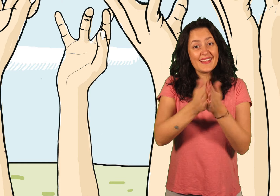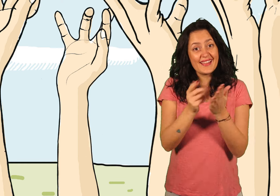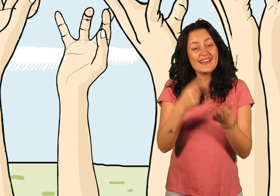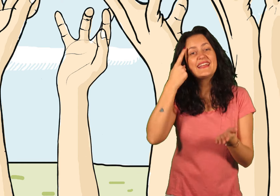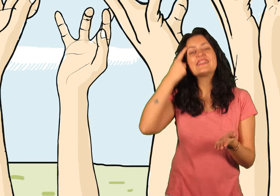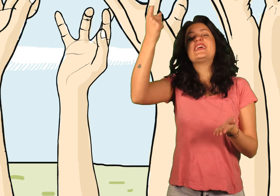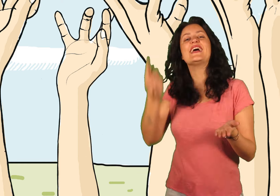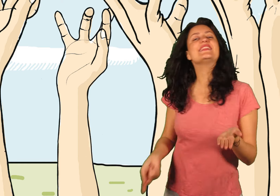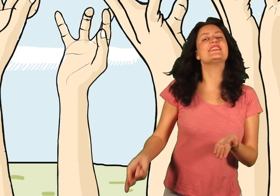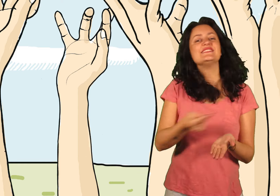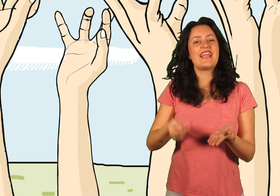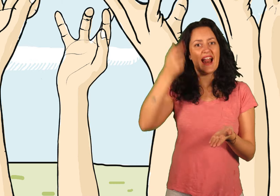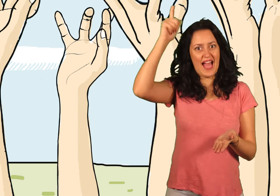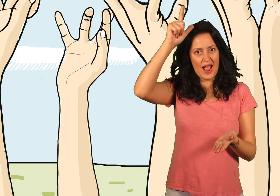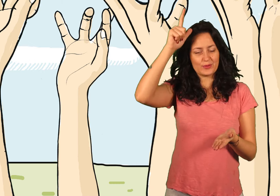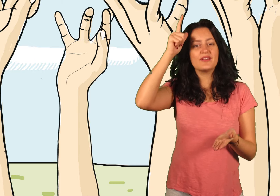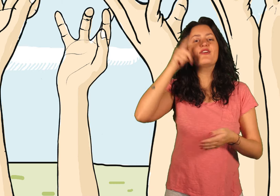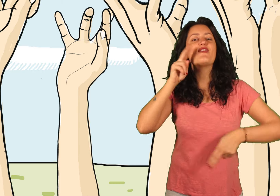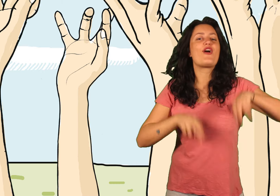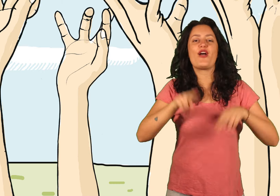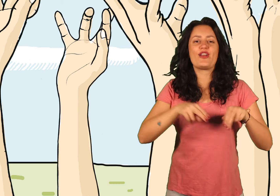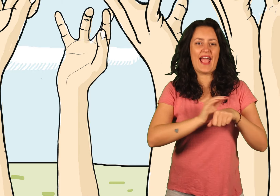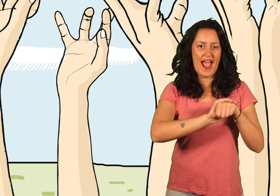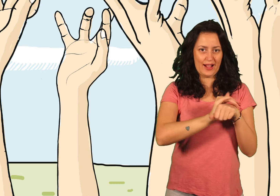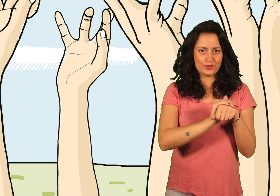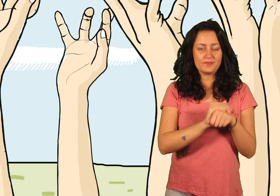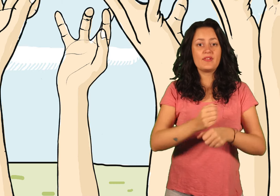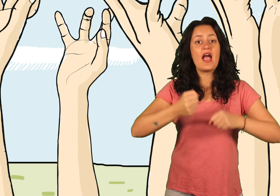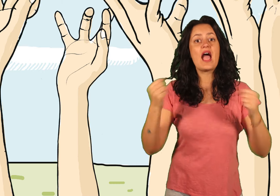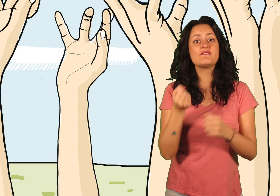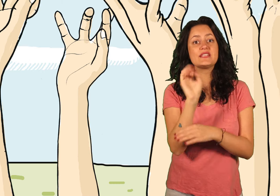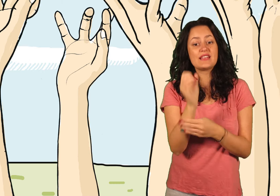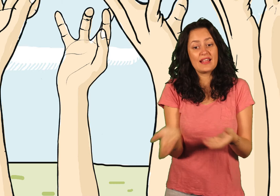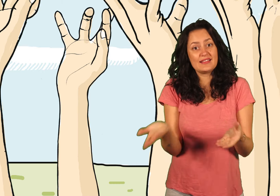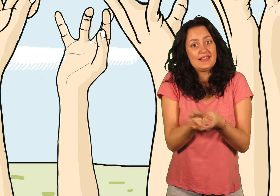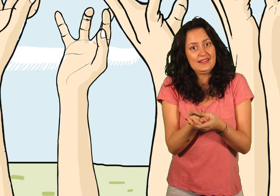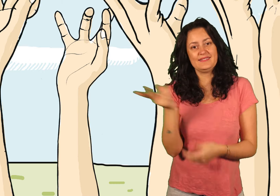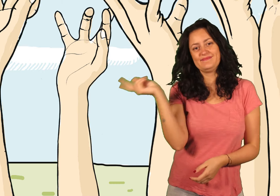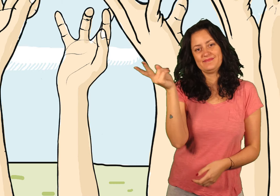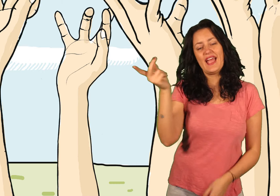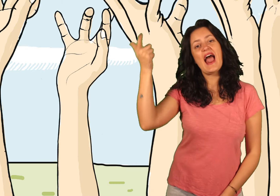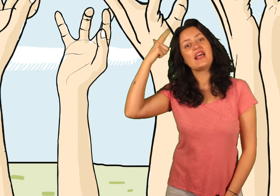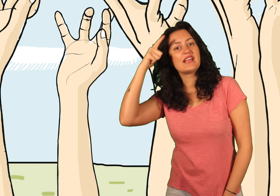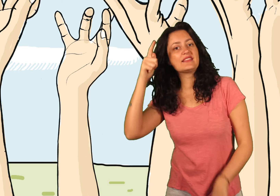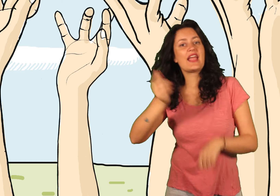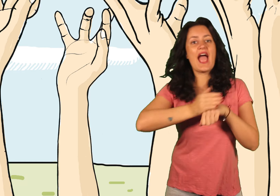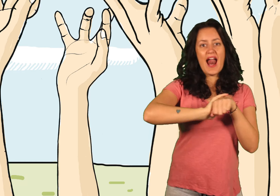Ideazione e disegni di Laura Lonati Colori di Aldo Di Domenico Attività didattiche di Alessandra Marras e Aldo Di Domenico